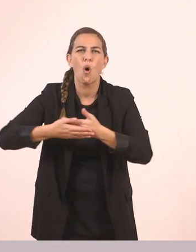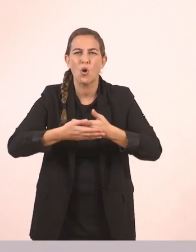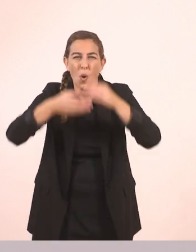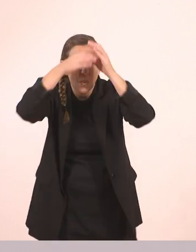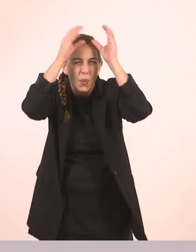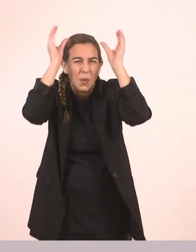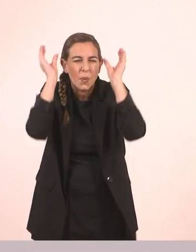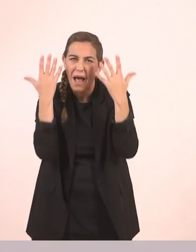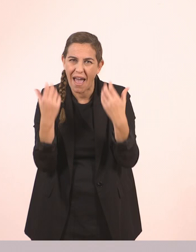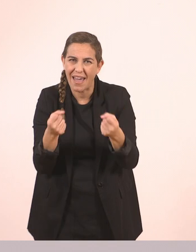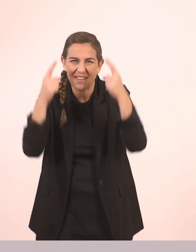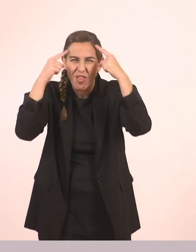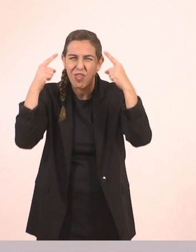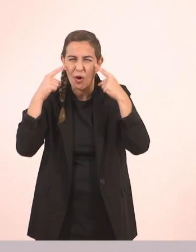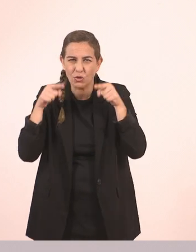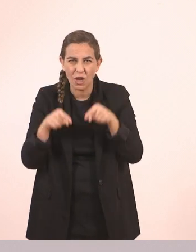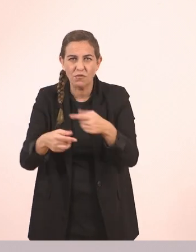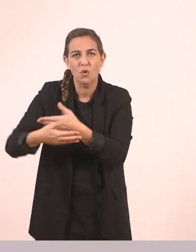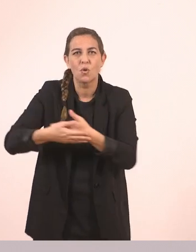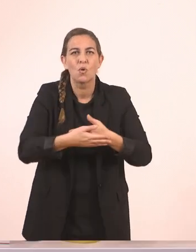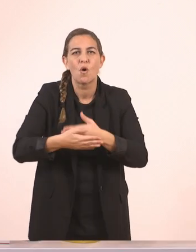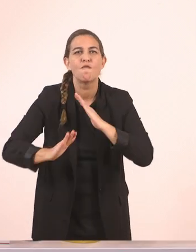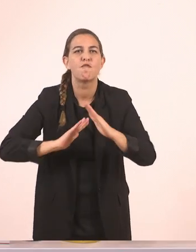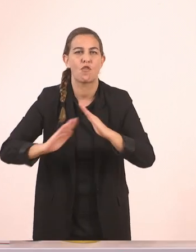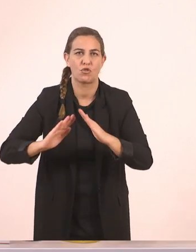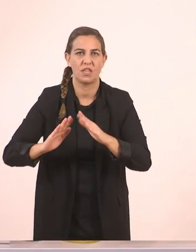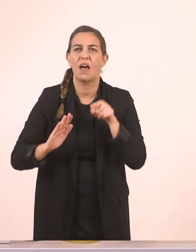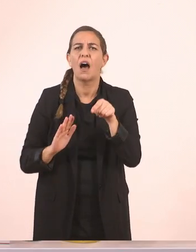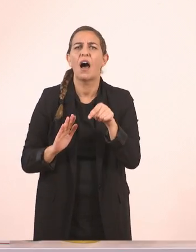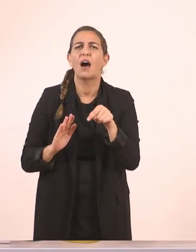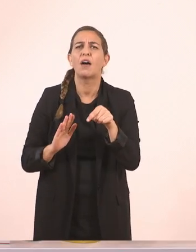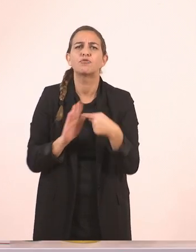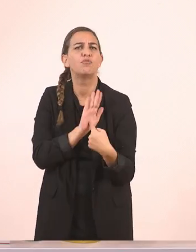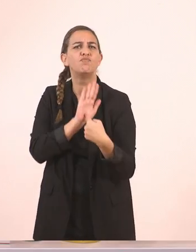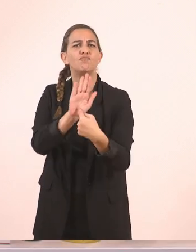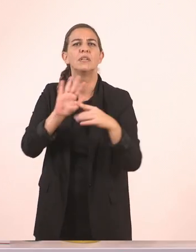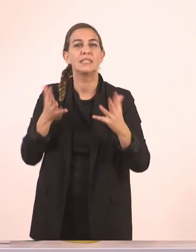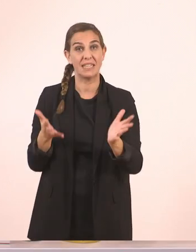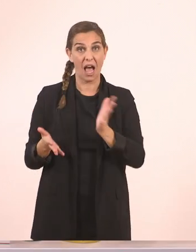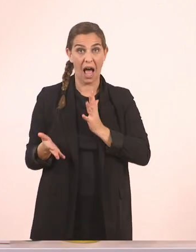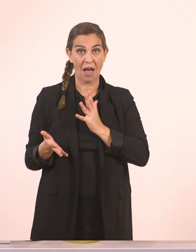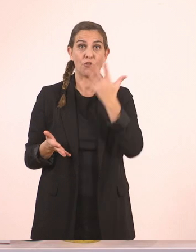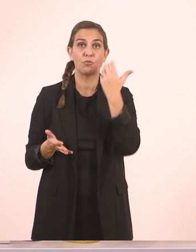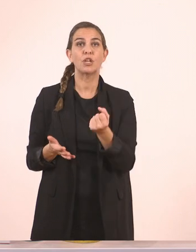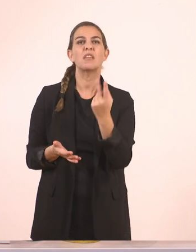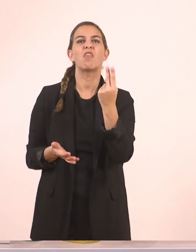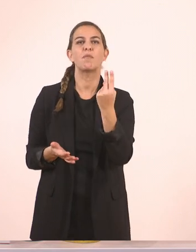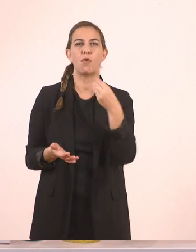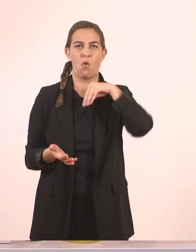Κι αυτό θέλει να μας δείξει αυτό που σας είπα προηγουμένως, την ανθρώπινη διάσταση του Χριστού. Ναι μεν ήταν και είναι Θεός,